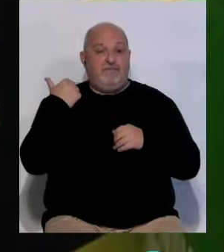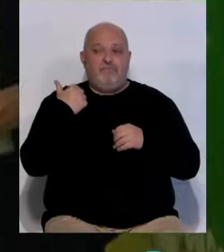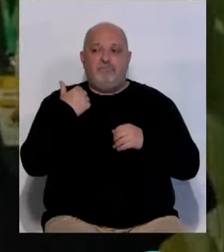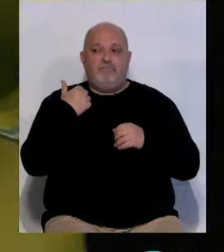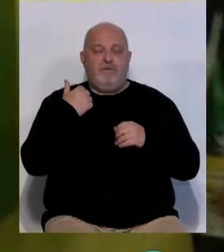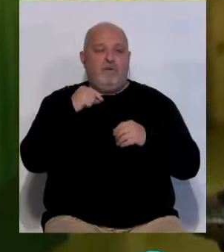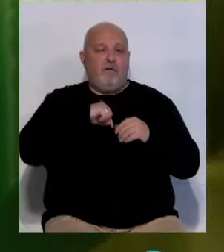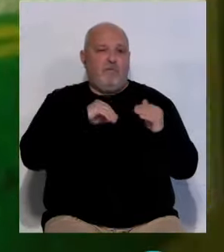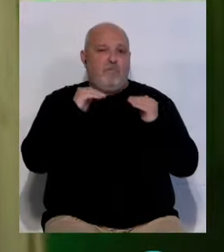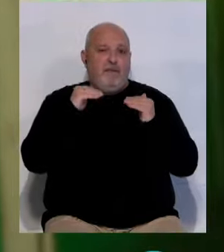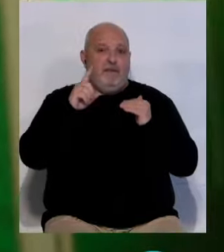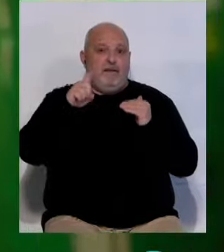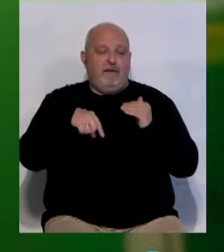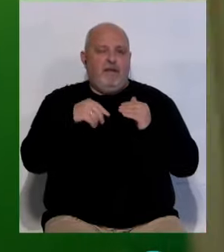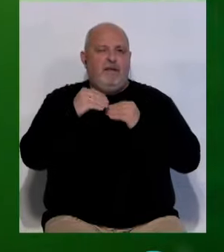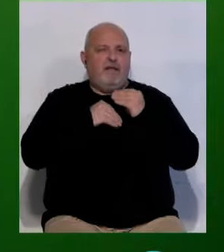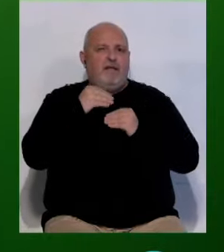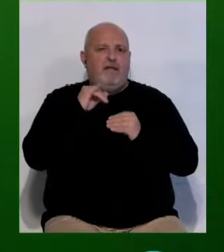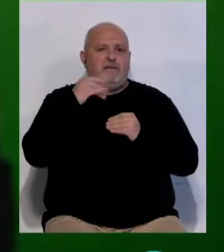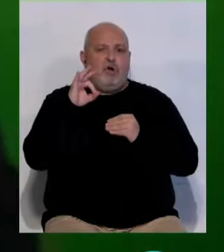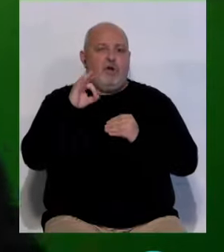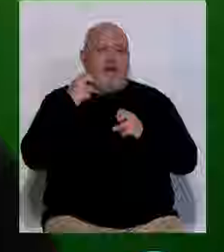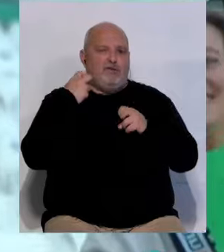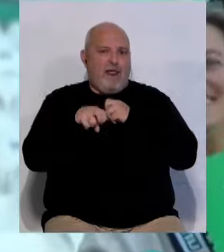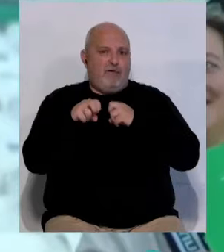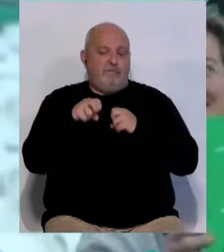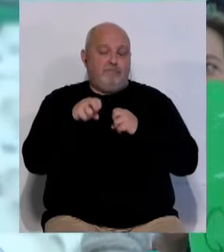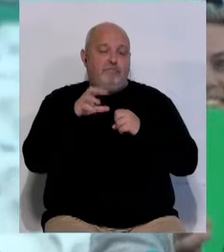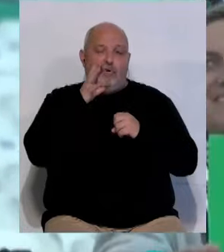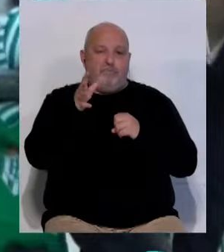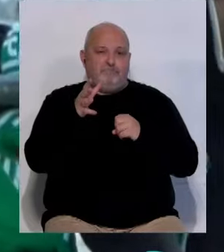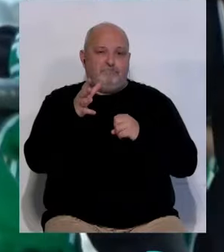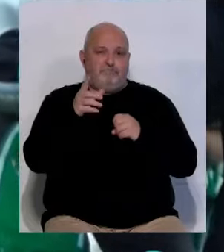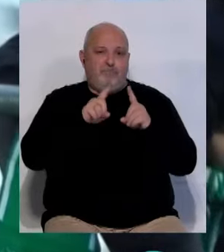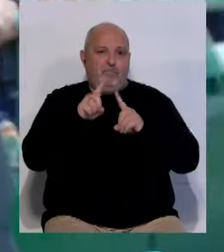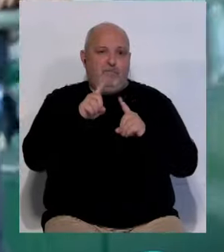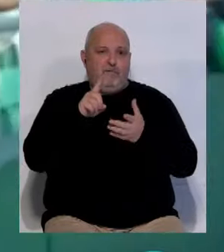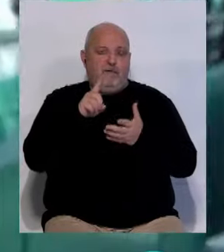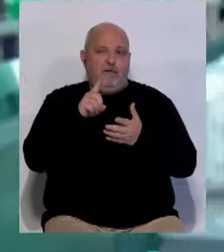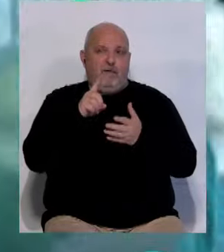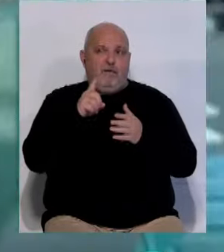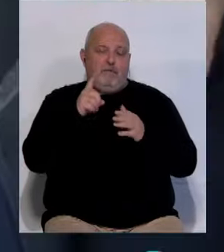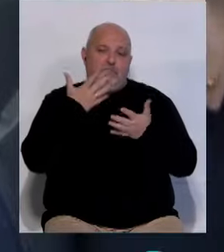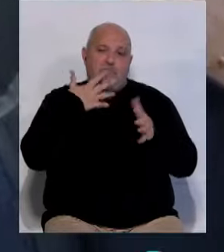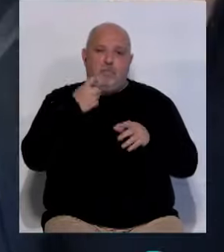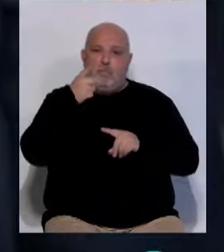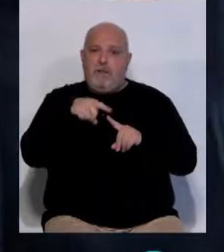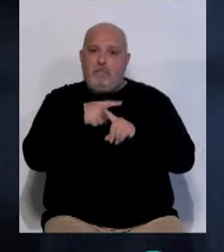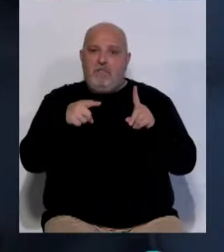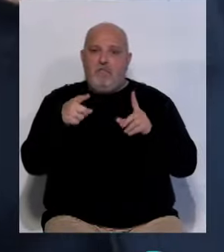en un buen momento Y además lo hace sin isco que lo van a perder pu al menos mes y medio dos meses